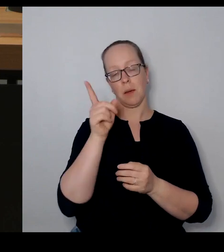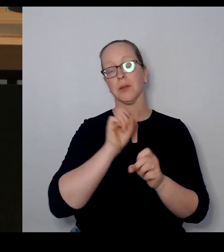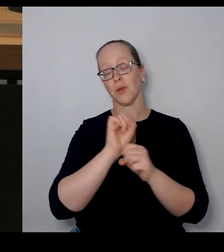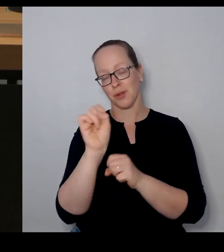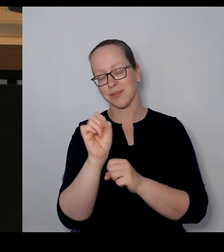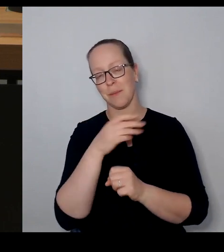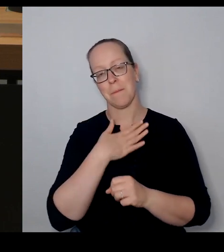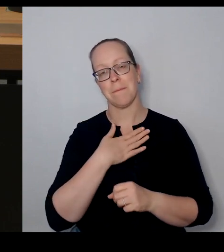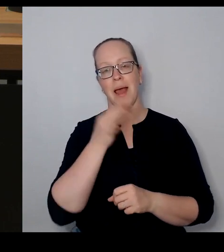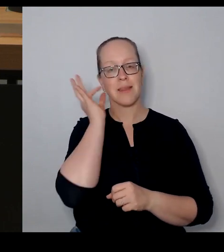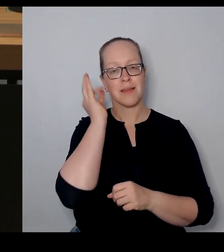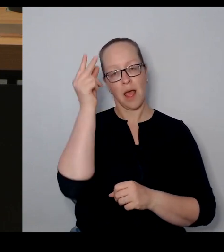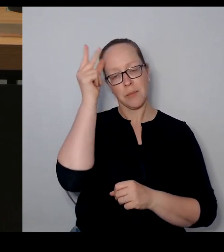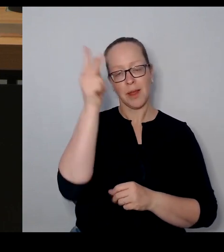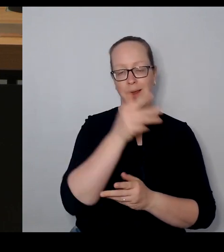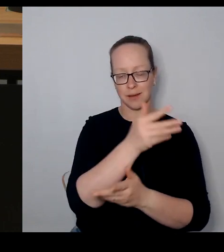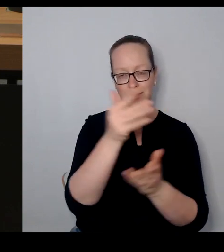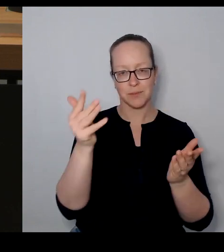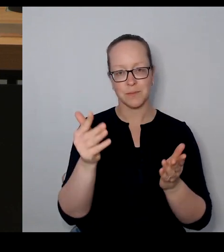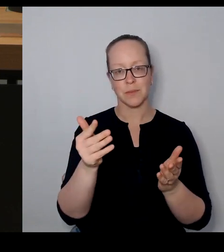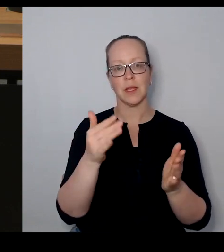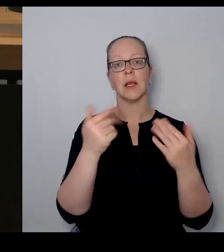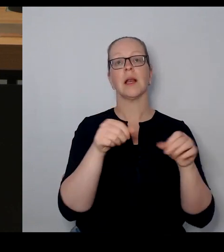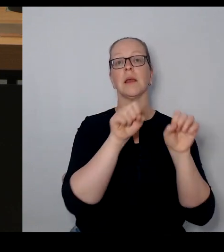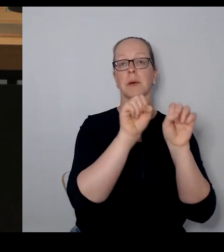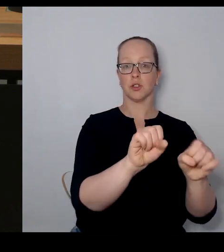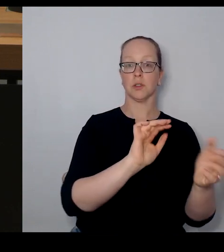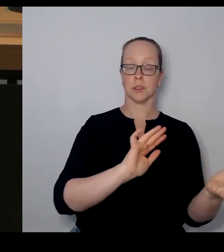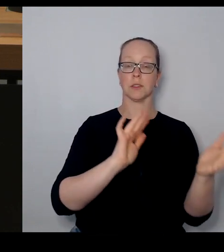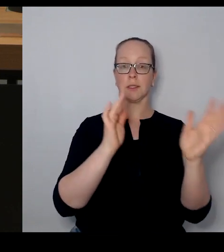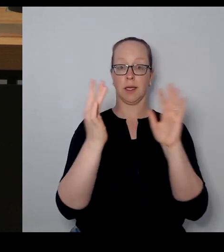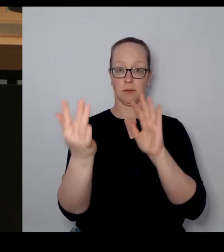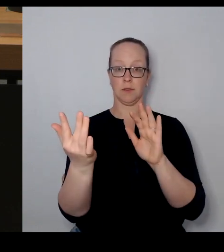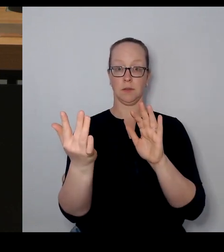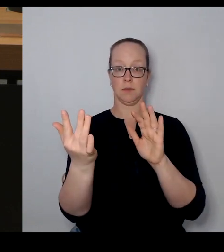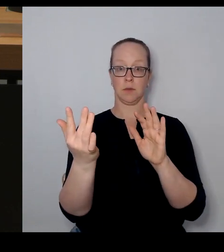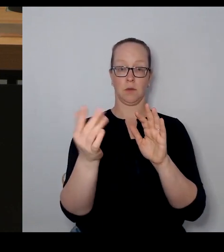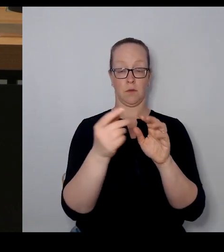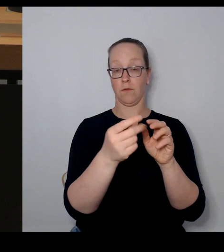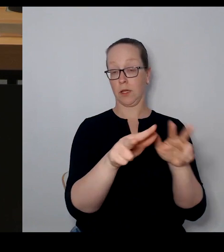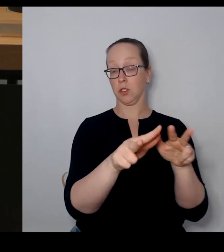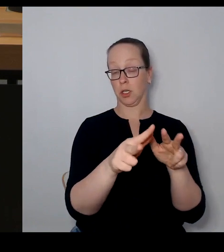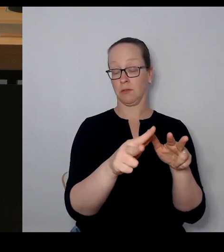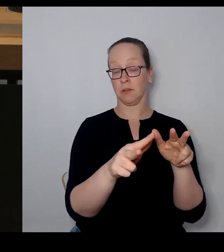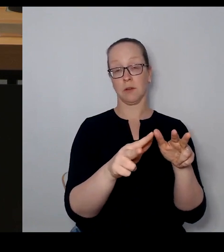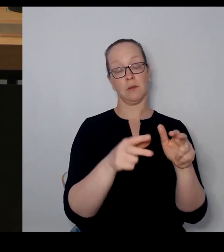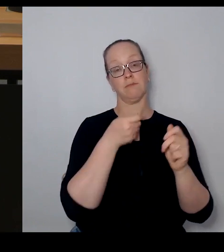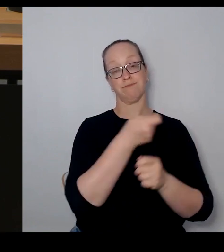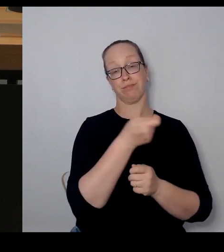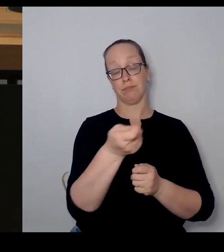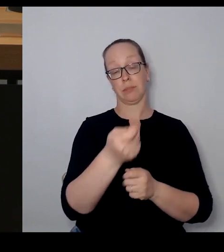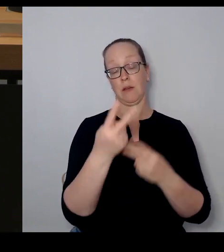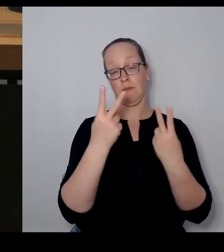Transformation der Wirtschaft notwendig. Da besteht Konsens zwischen allen demokratischen Parteien und deshalb arbeitet die Koalition